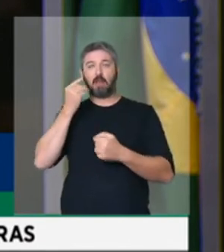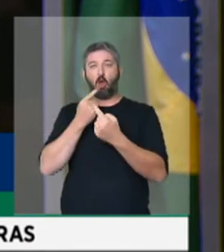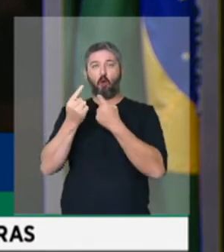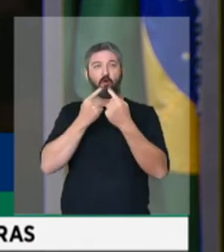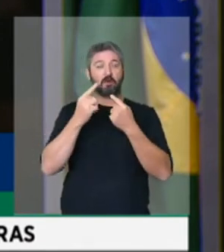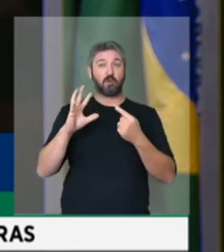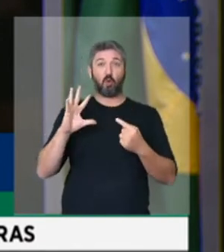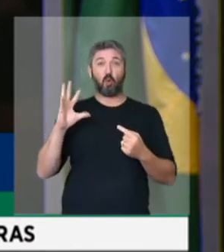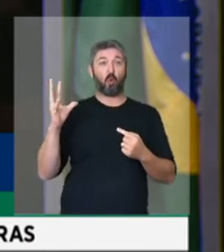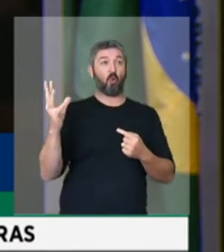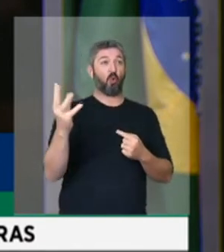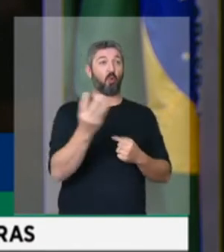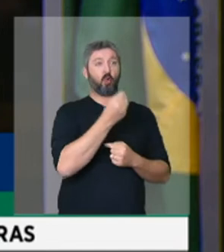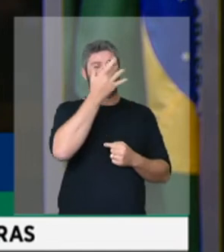ARRECADAÇÃO. POR FIM, QUERO SALIENTAR O TRABALHO DO